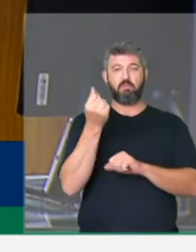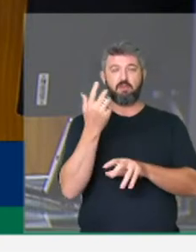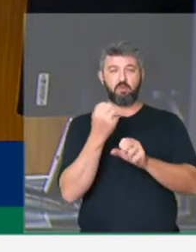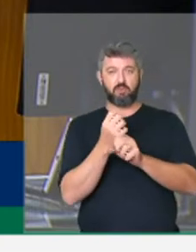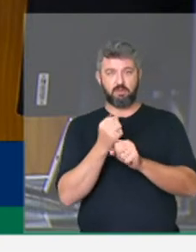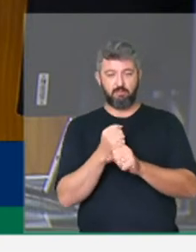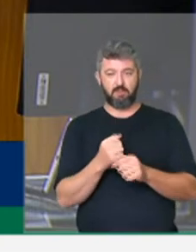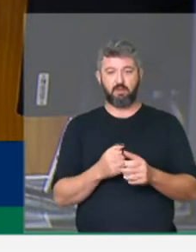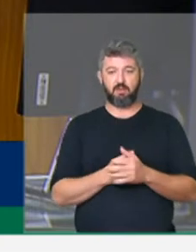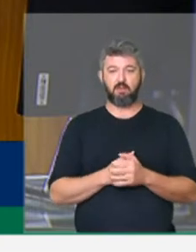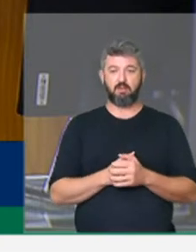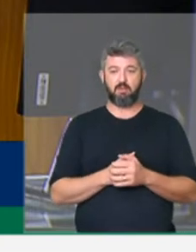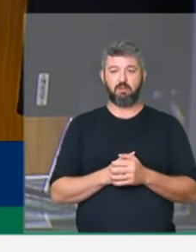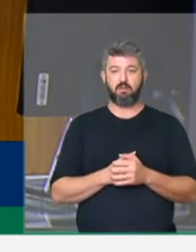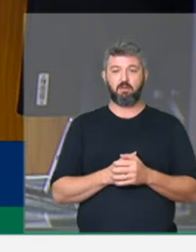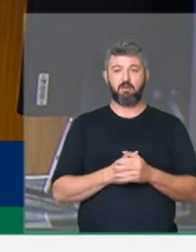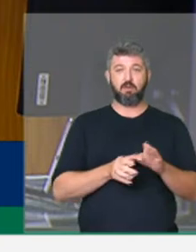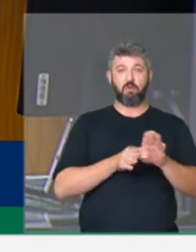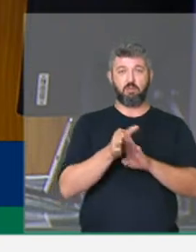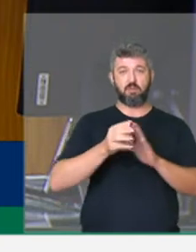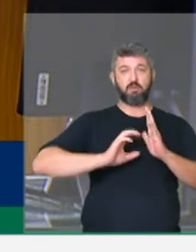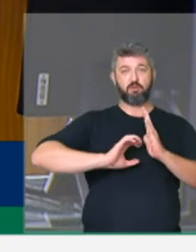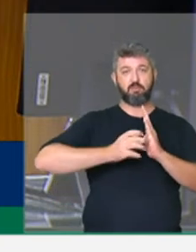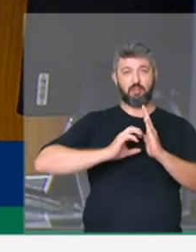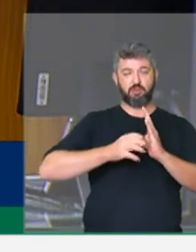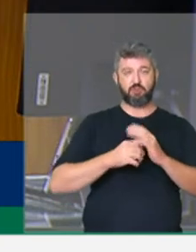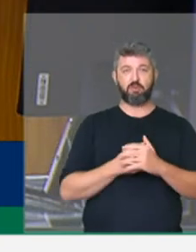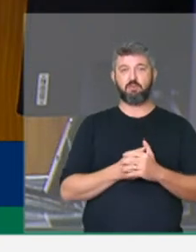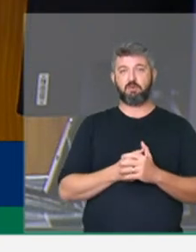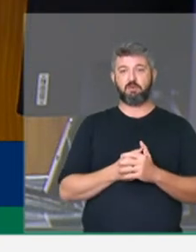PELO ATENDIMENTO DOS PRESSUPOSTOS CONSTITUCIONAIS DE RELEVÂNCIA. MAS É BOM DESTACAR TAMBÉM... QUE EU